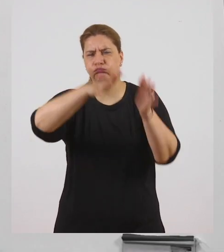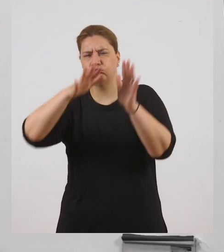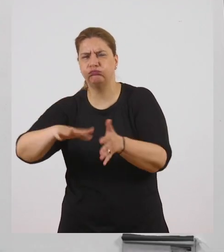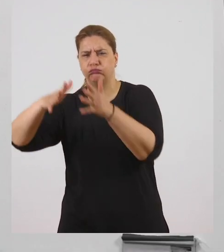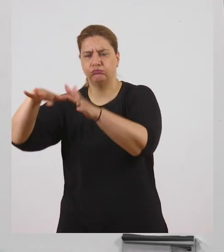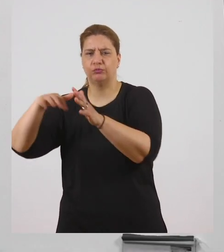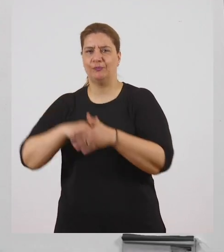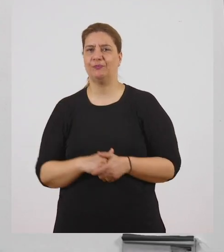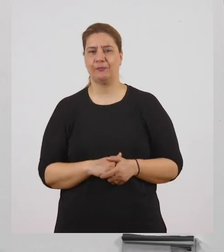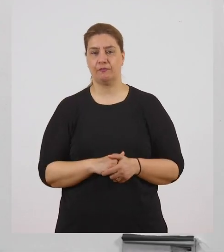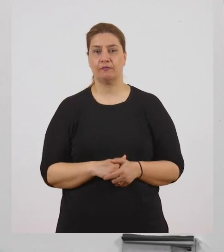θαλασσοταραχή,